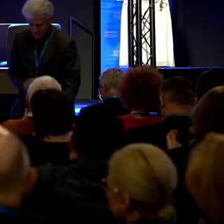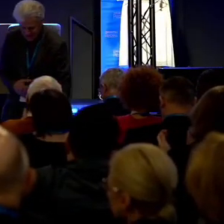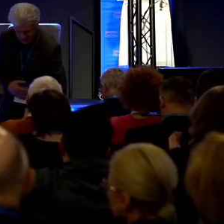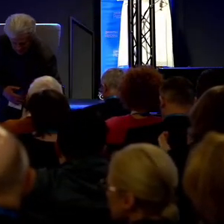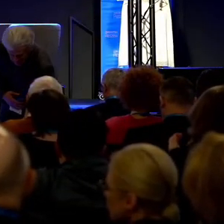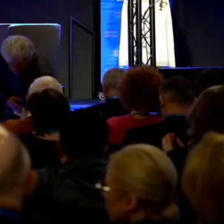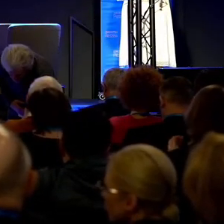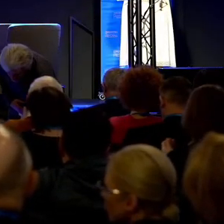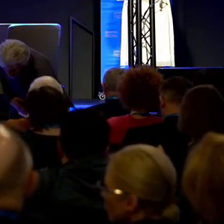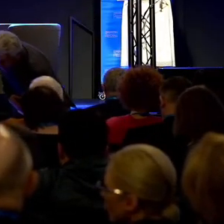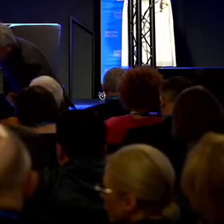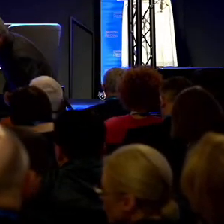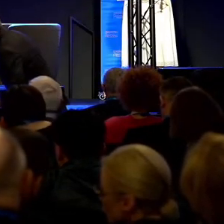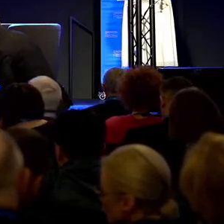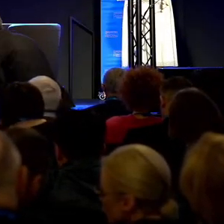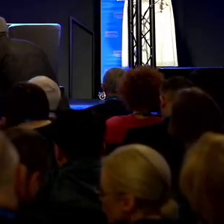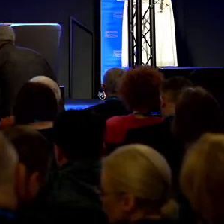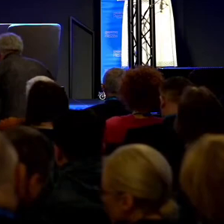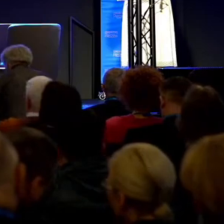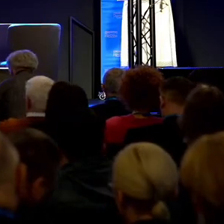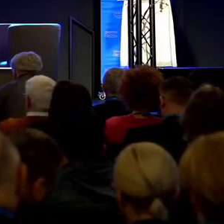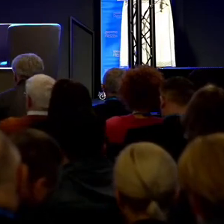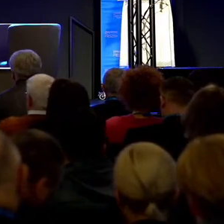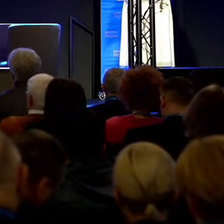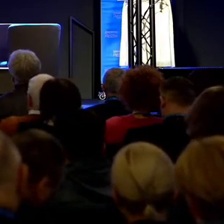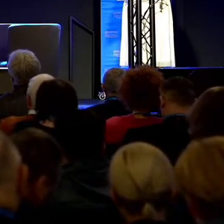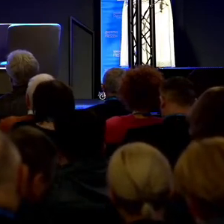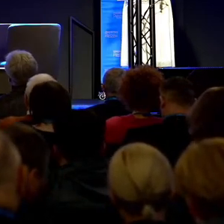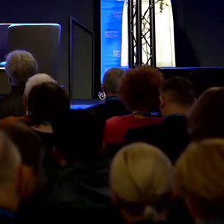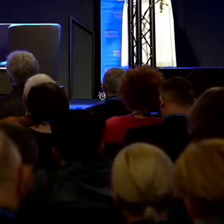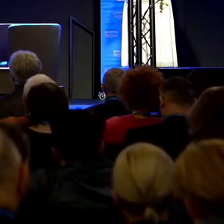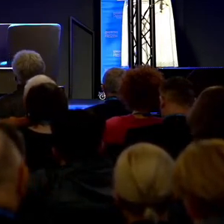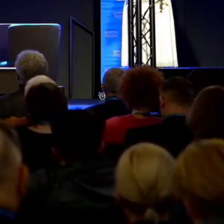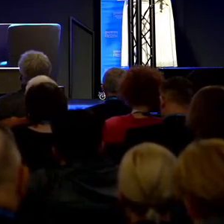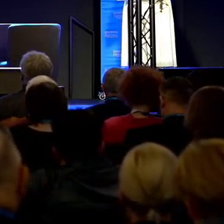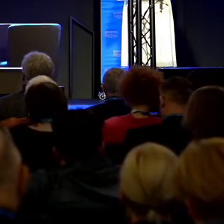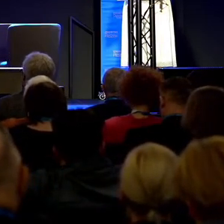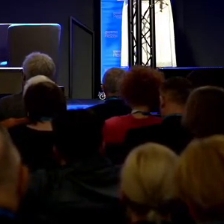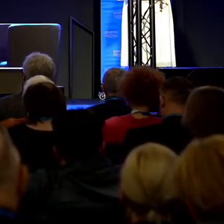Szanowni Państwo, drodzy goście, żeby nie przedłużać rozpoczynamy pierwszą debatę